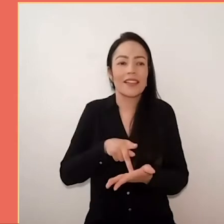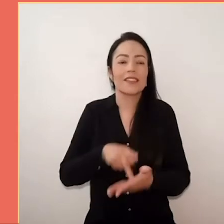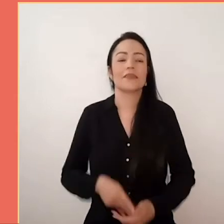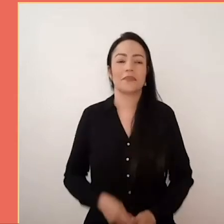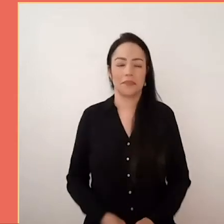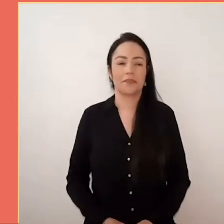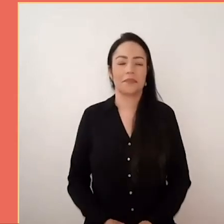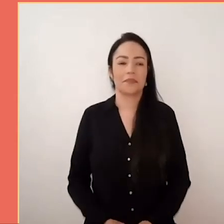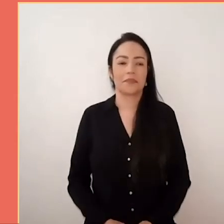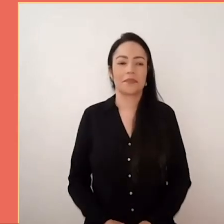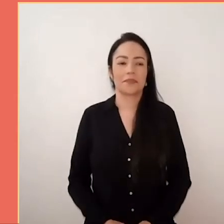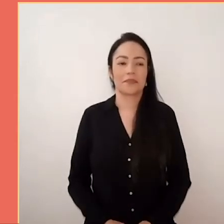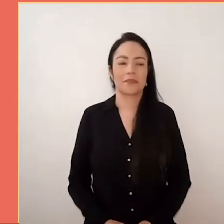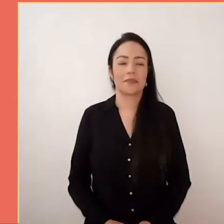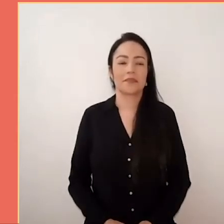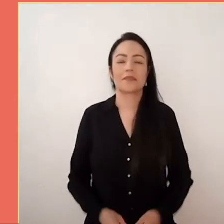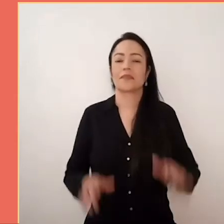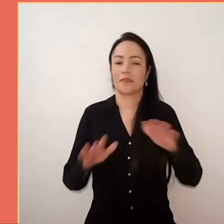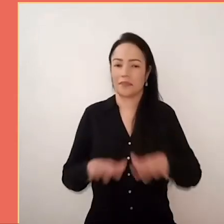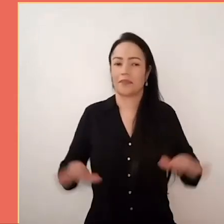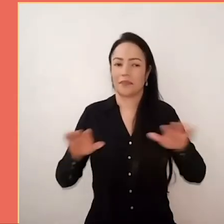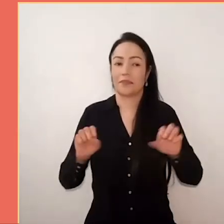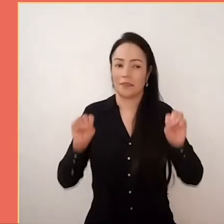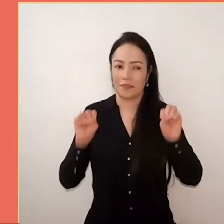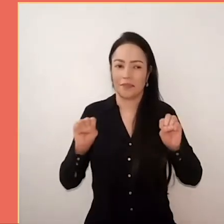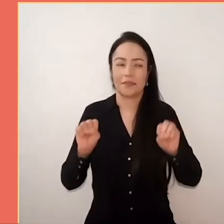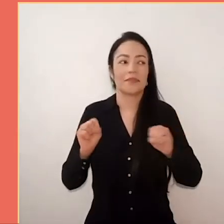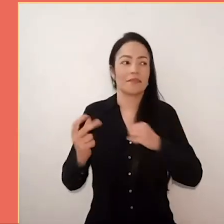Então, que a gente possa se ancorar na literatura,